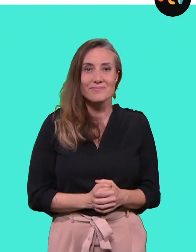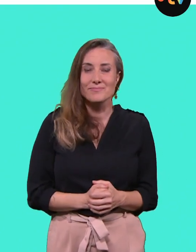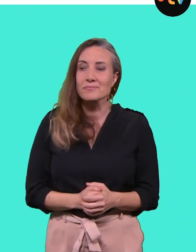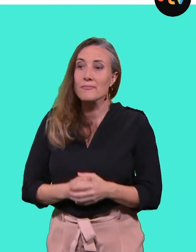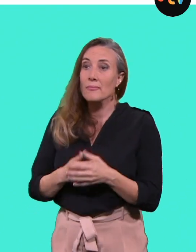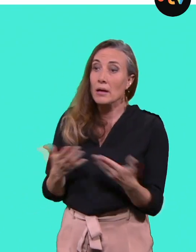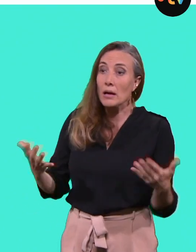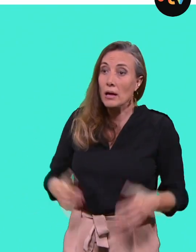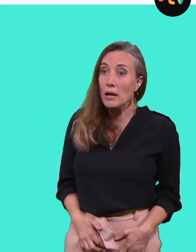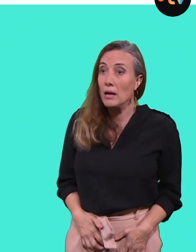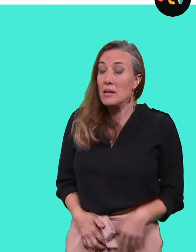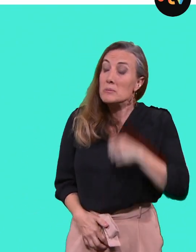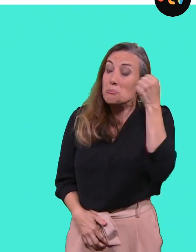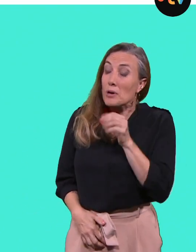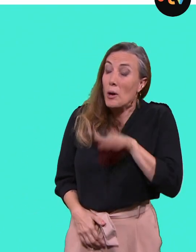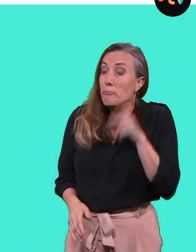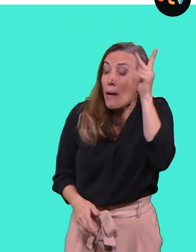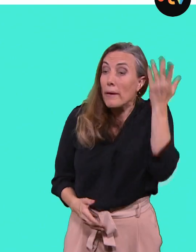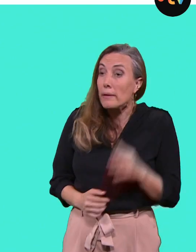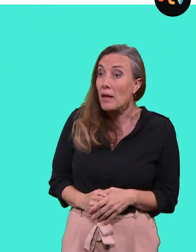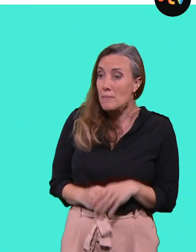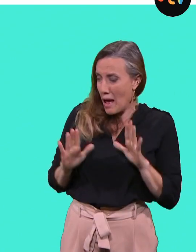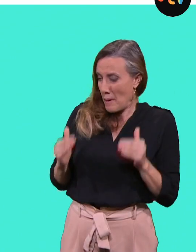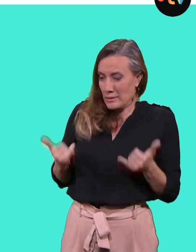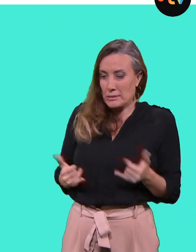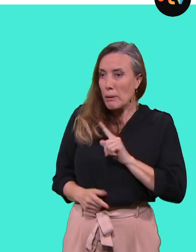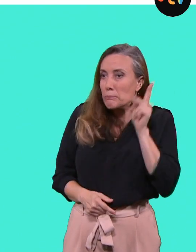"C'est pire que Paris! on n'est pas quand même à Paris